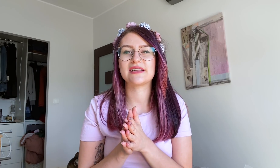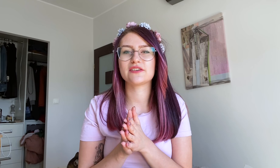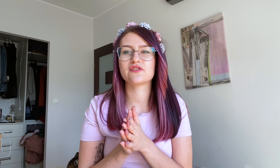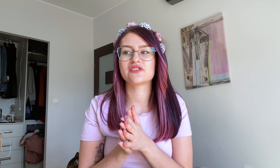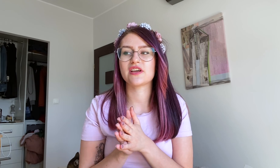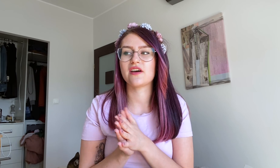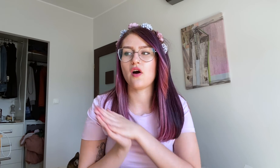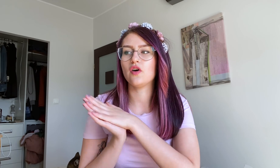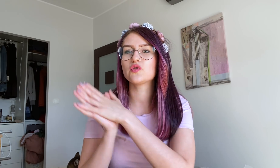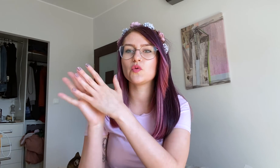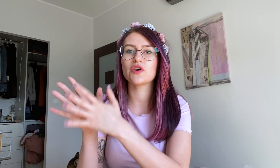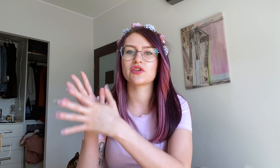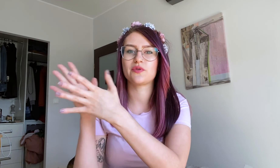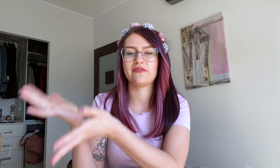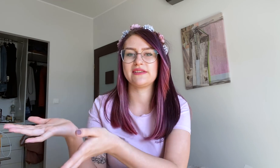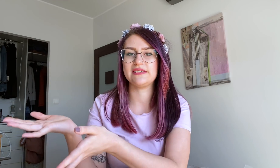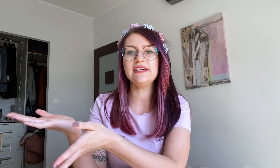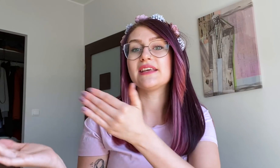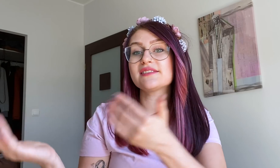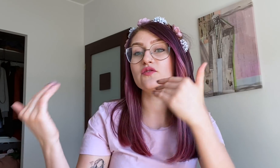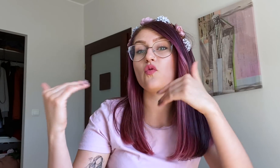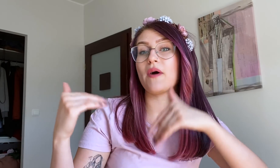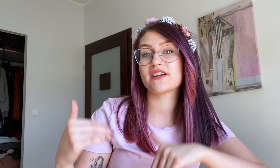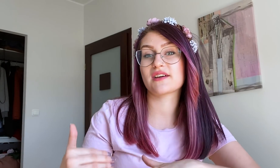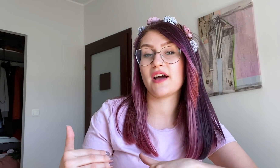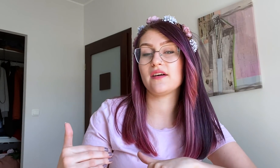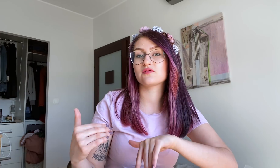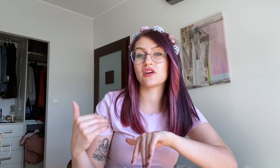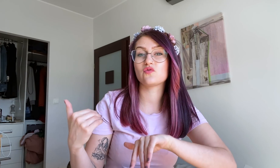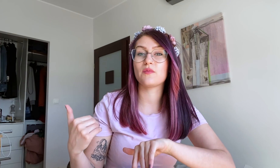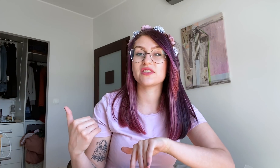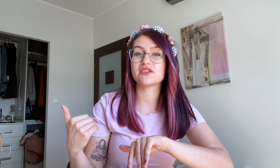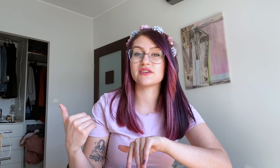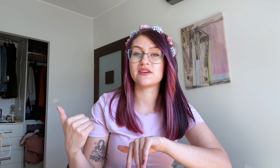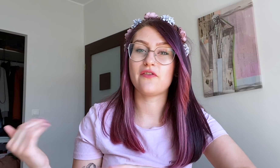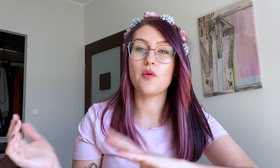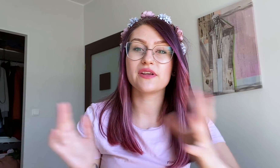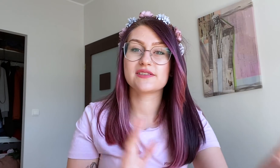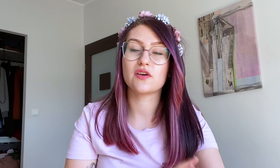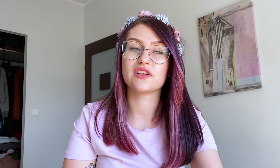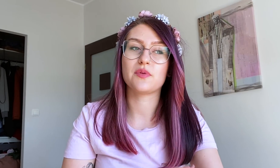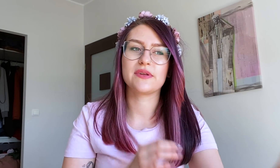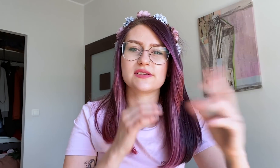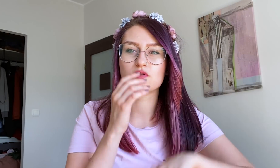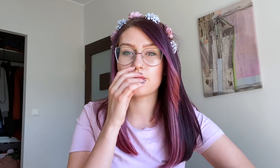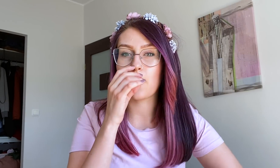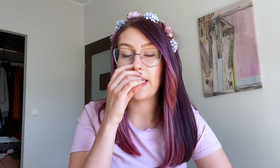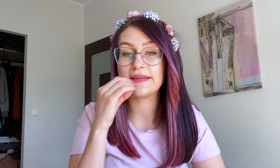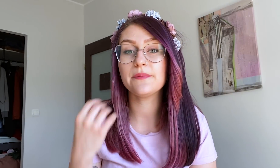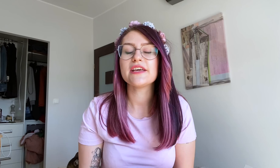dlatego, że on, Głuchy, to prowadzi. Jest tłumaczka, która tłumaczy w obie strony - pomiędzy grupą a nim.